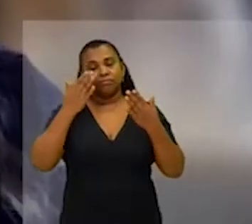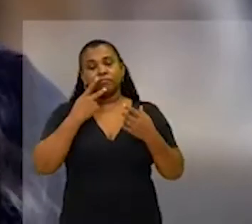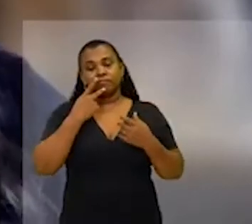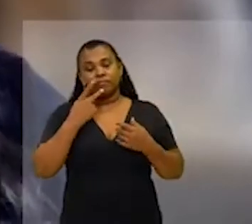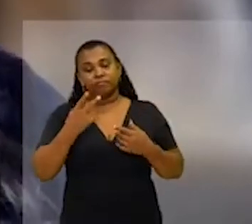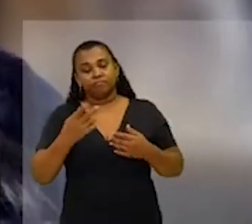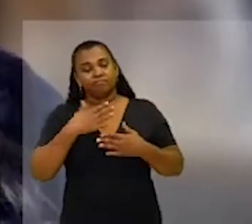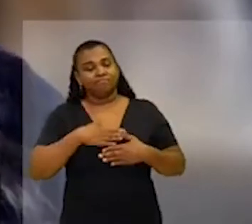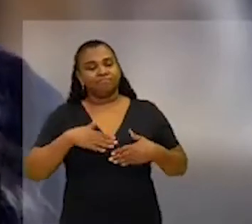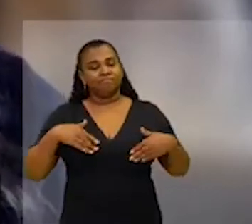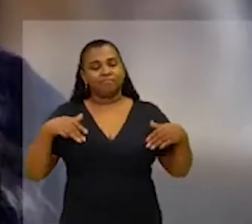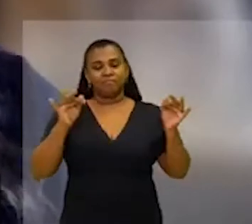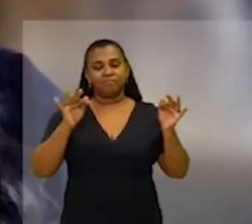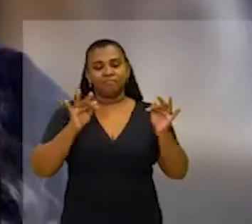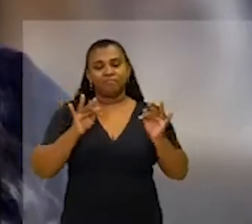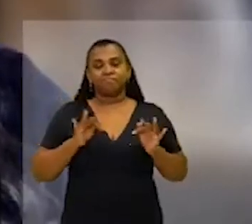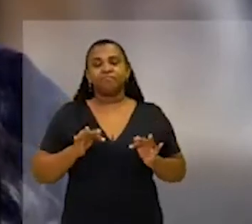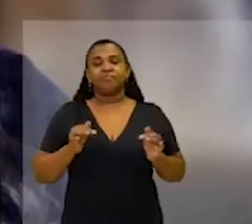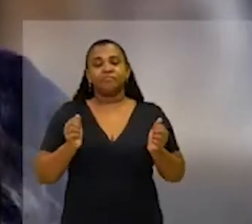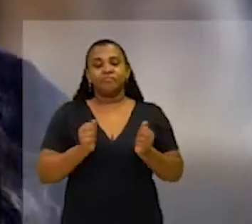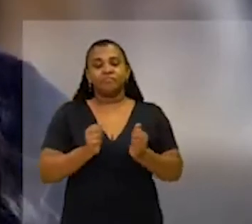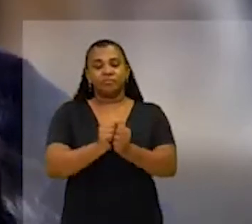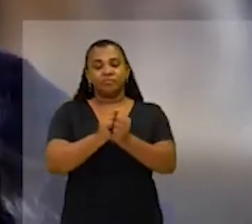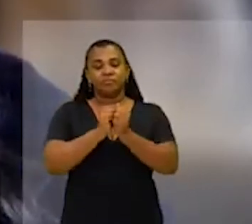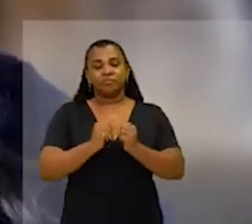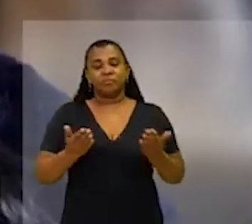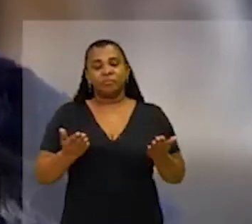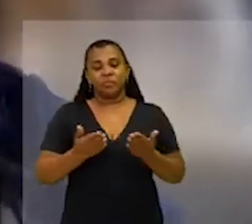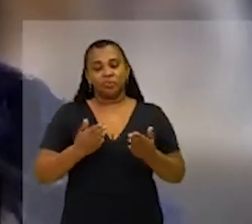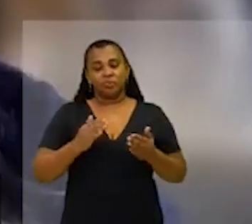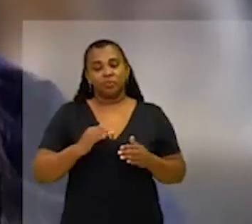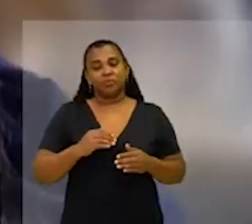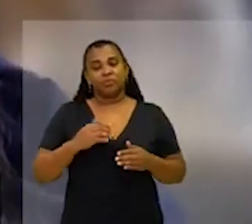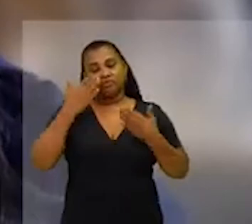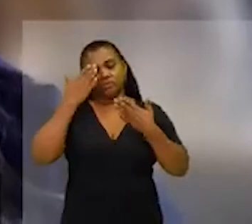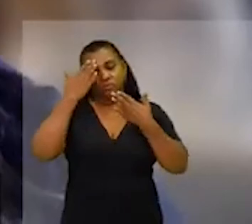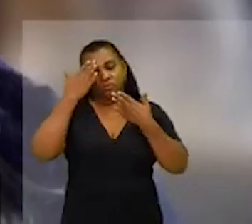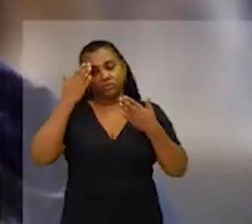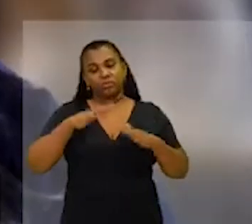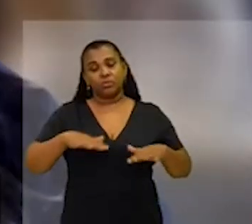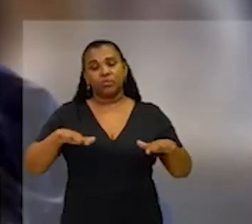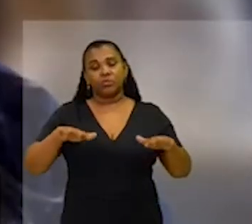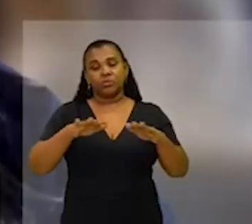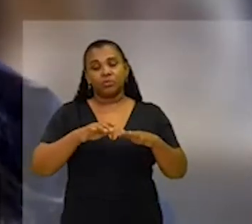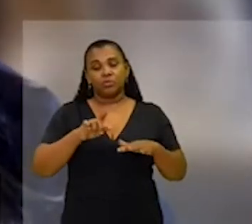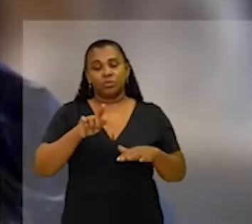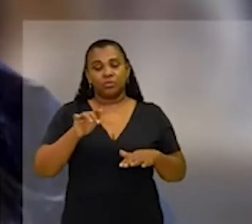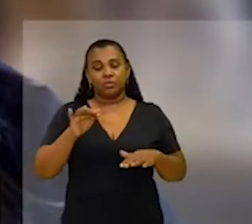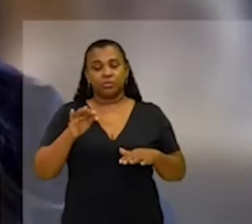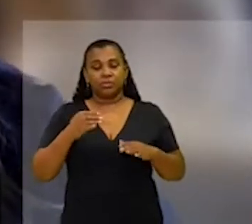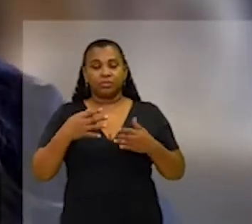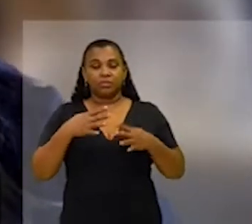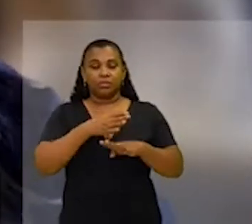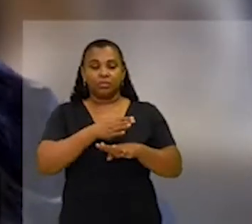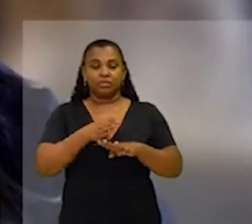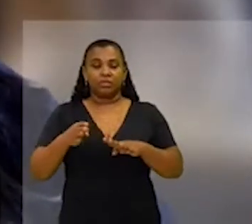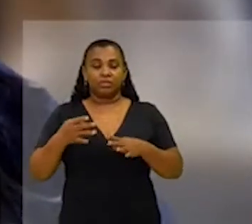isso aqui com vocês hoje agradecer a todos o GPS Quatro financiamento de campanha no qual